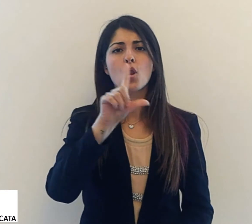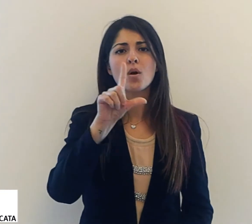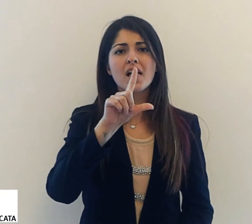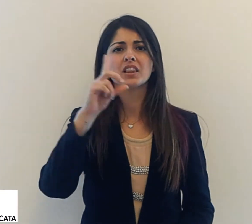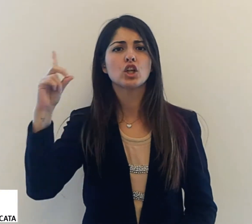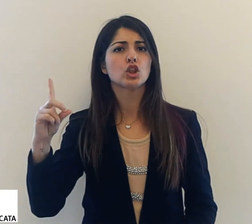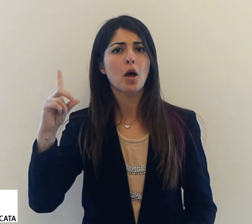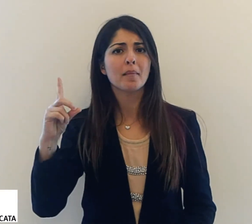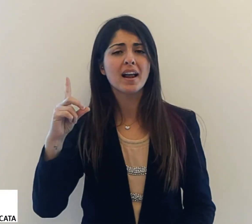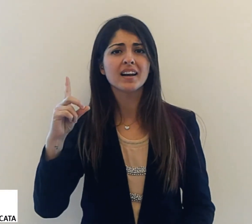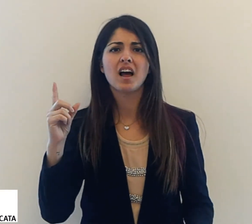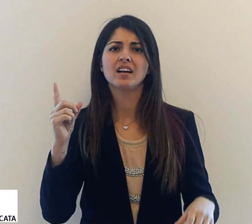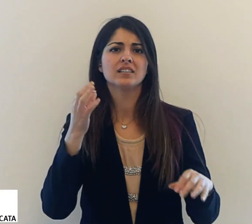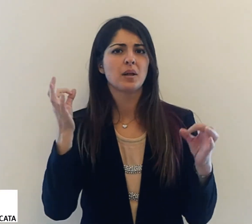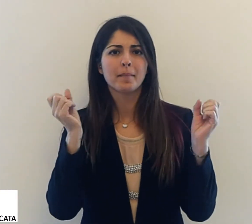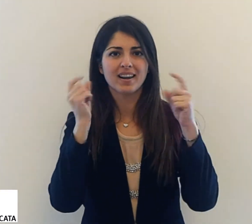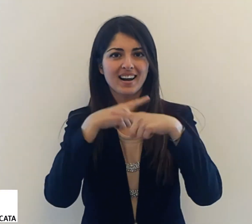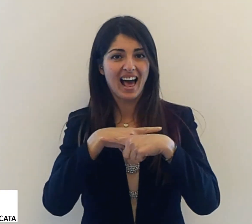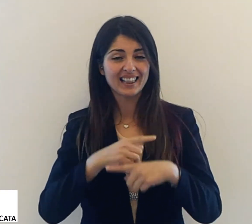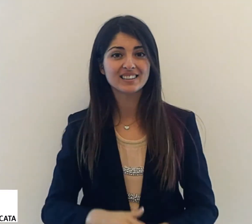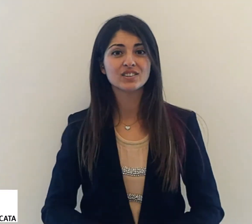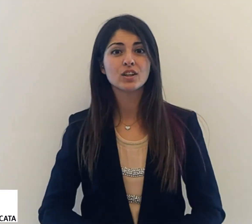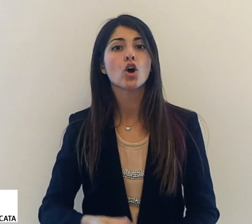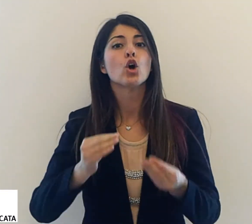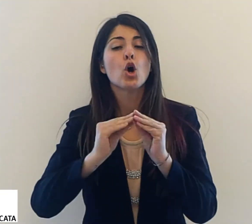tutti i giorni, gratuitamente.